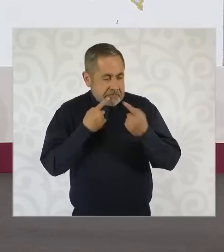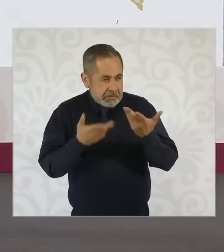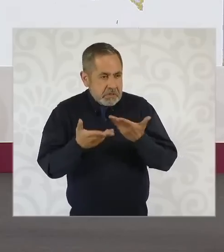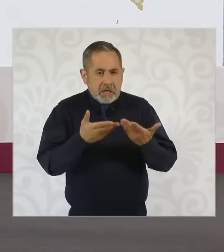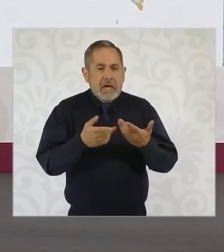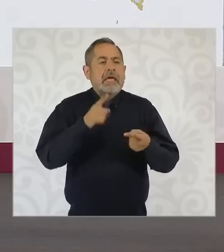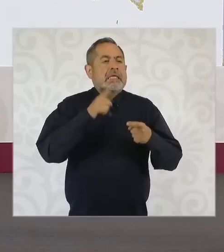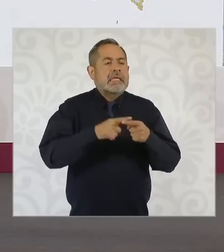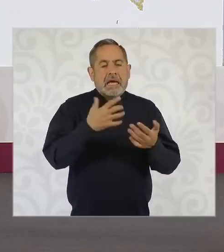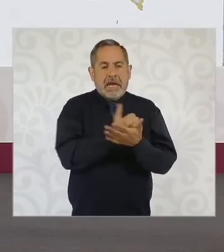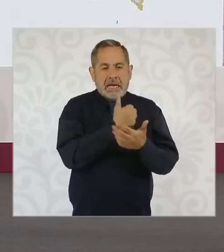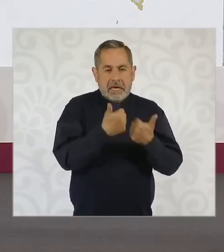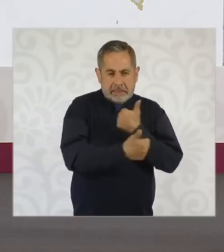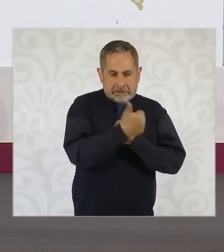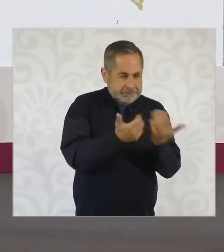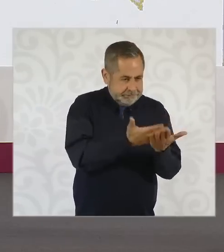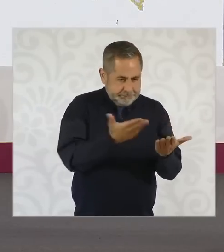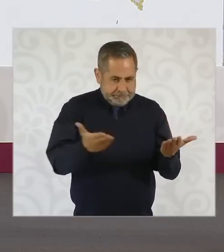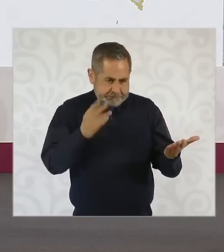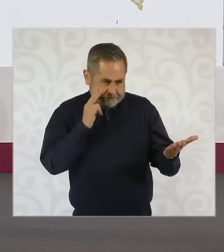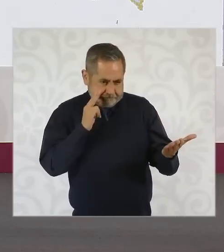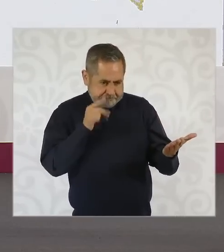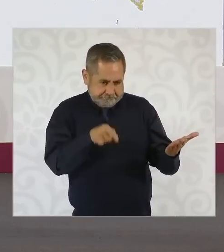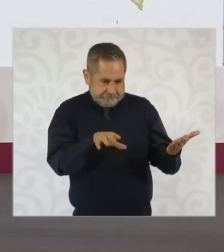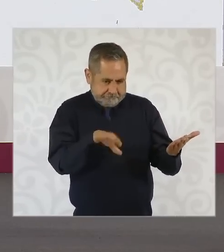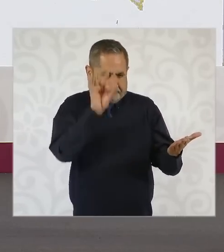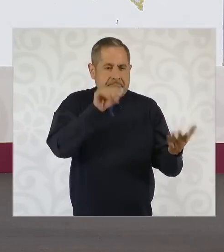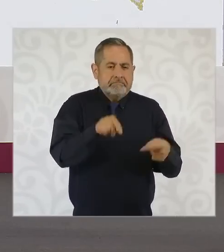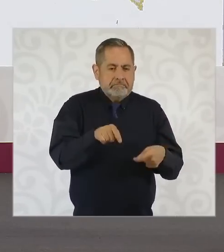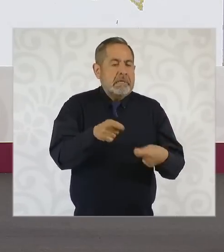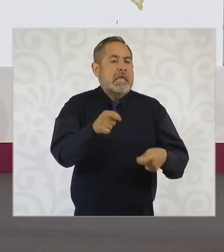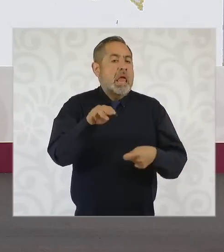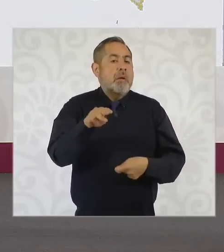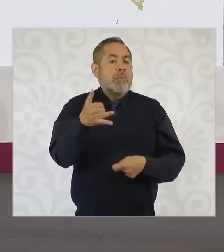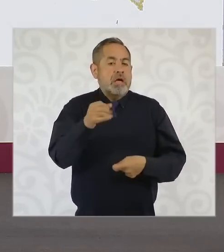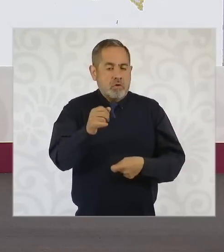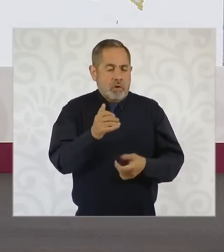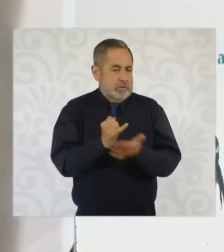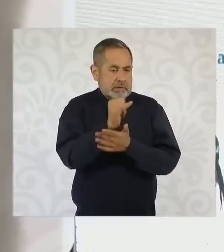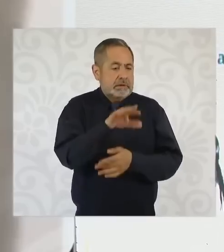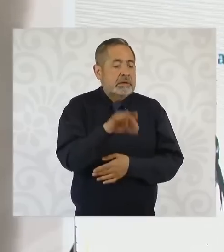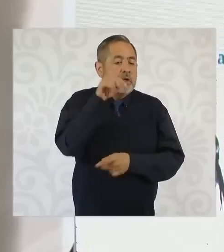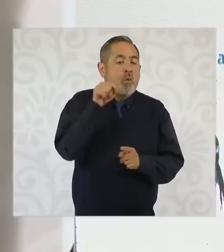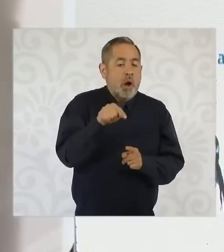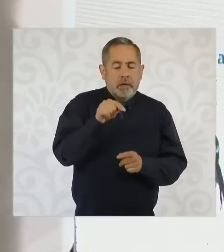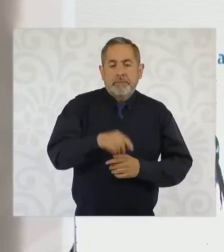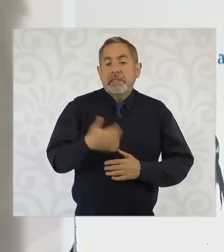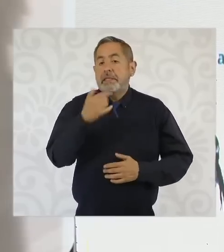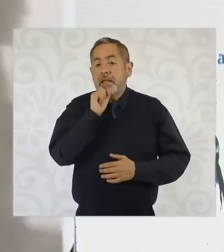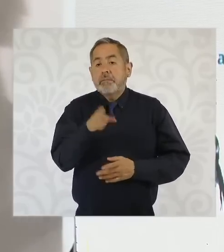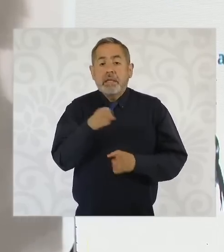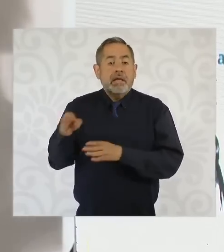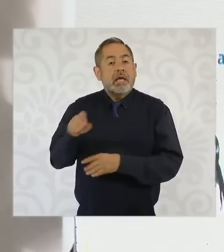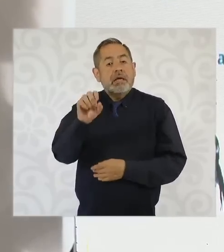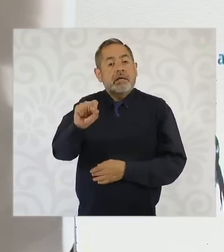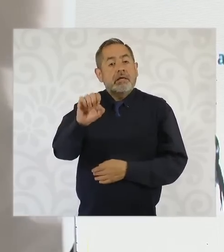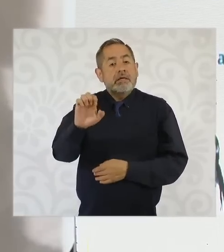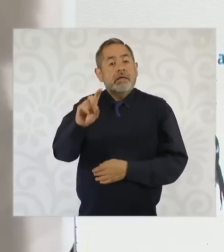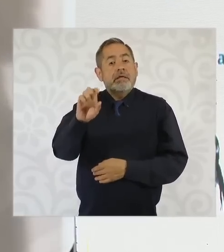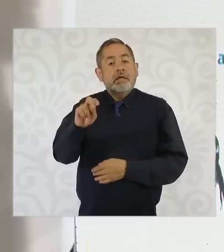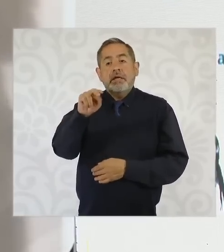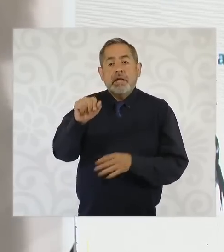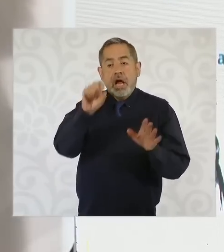largo y estará terminando en mayo además Sedena ya ha tenido un avance importante en el sureste del